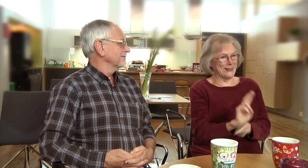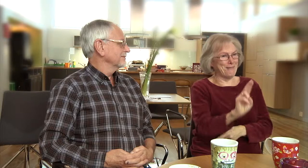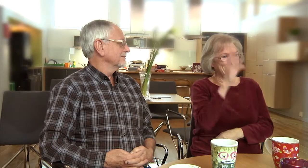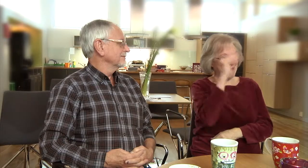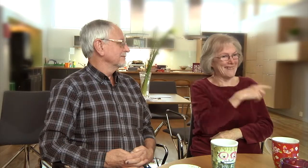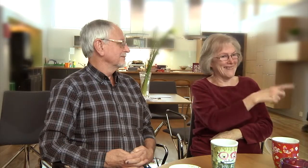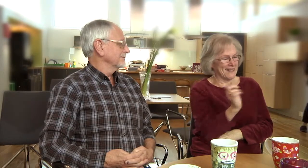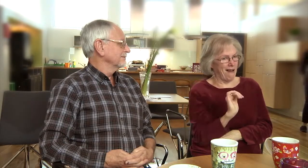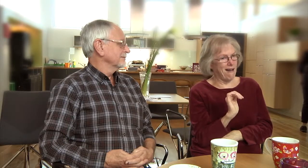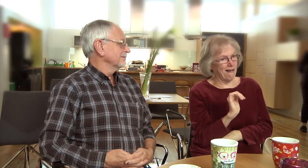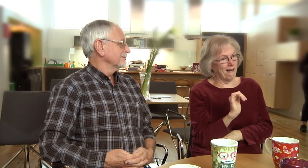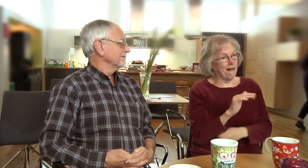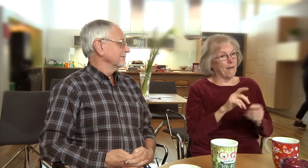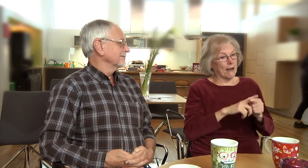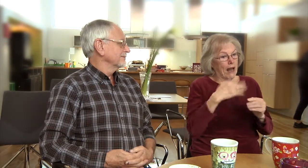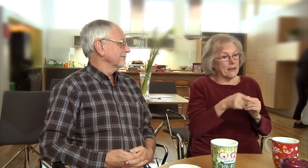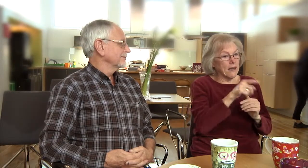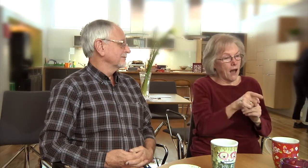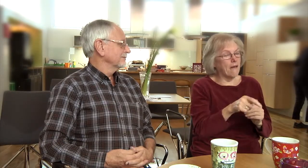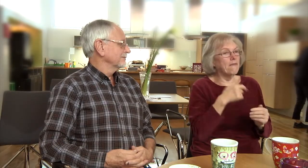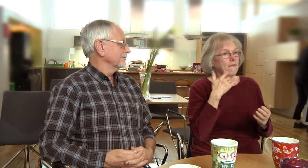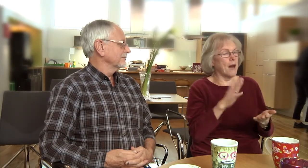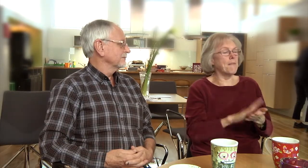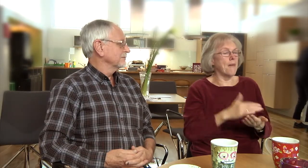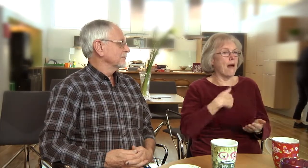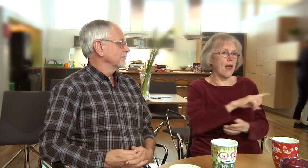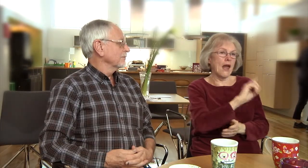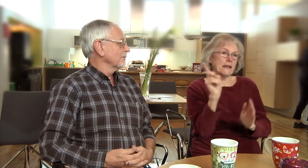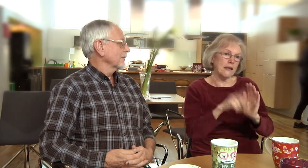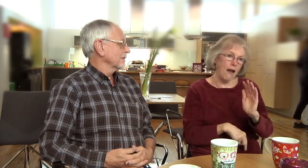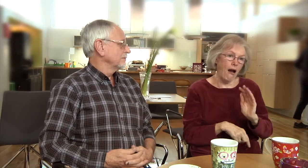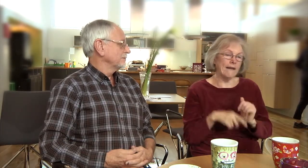Han var "typisk mann". Etter det støttet han meg hele tiden.